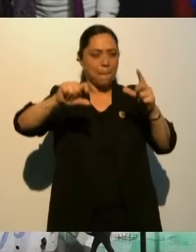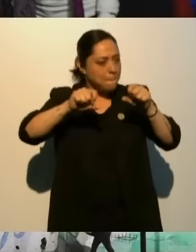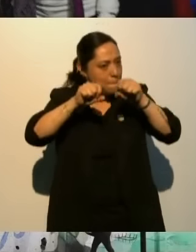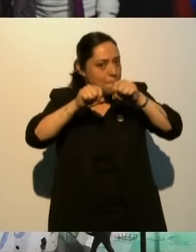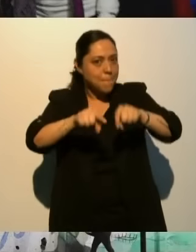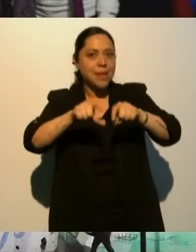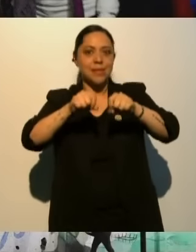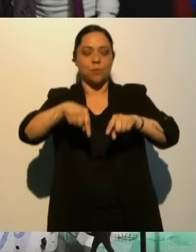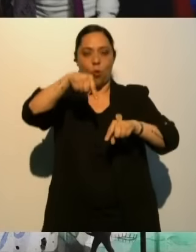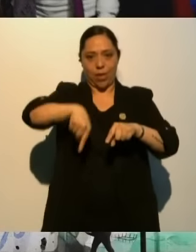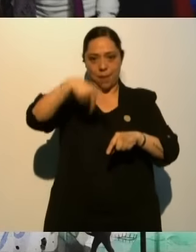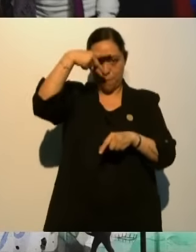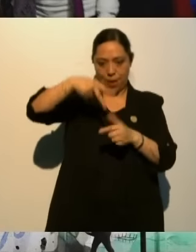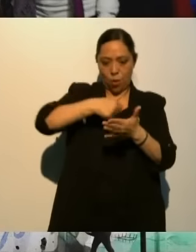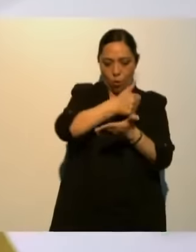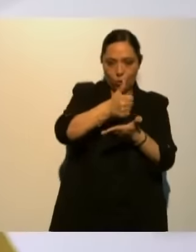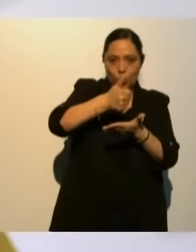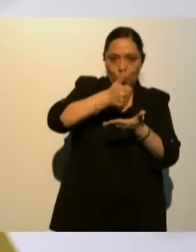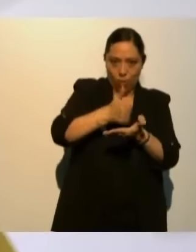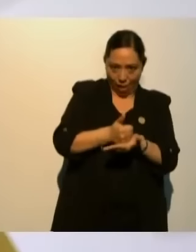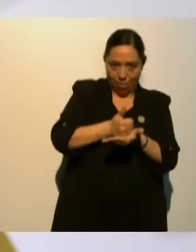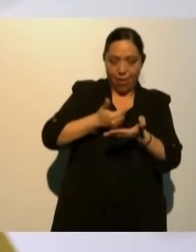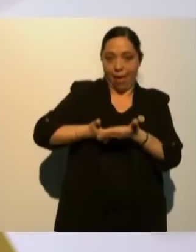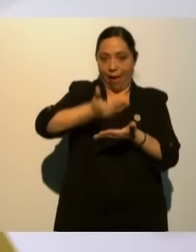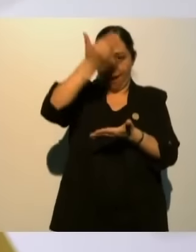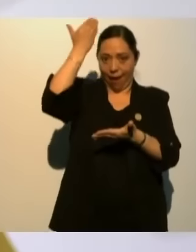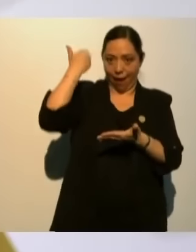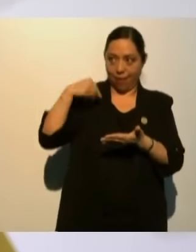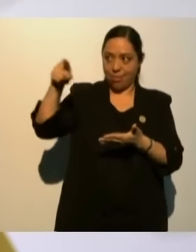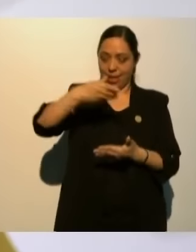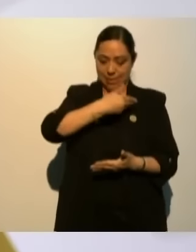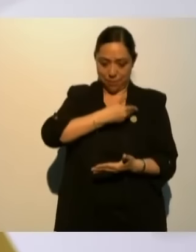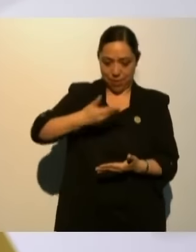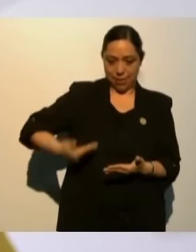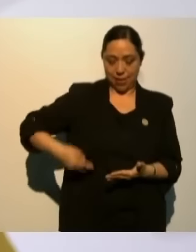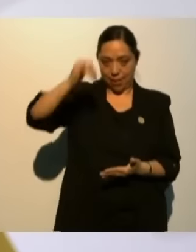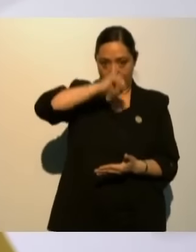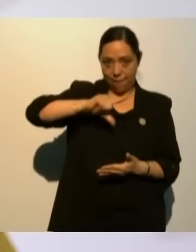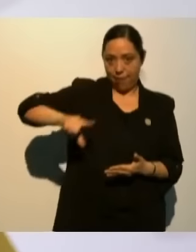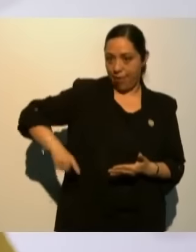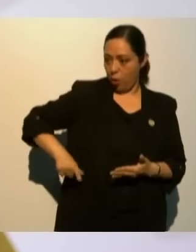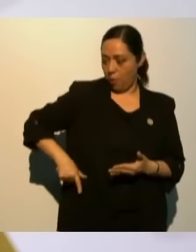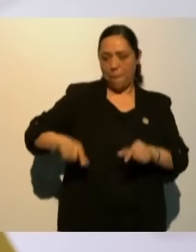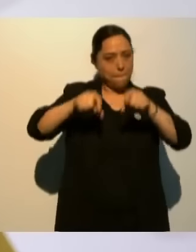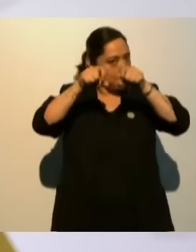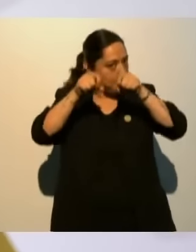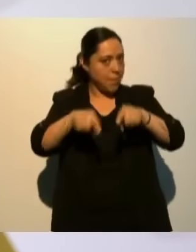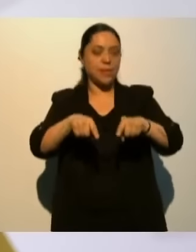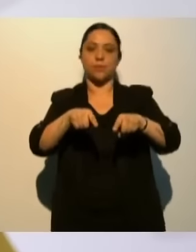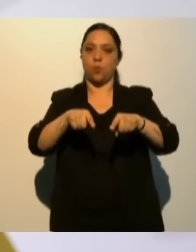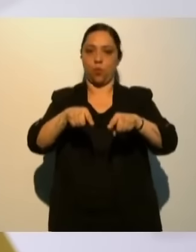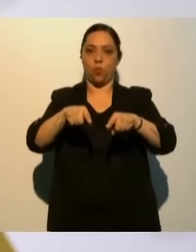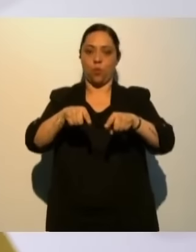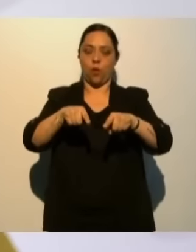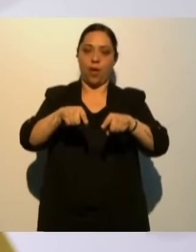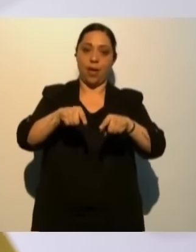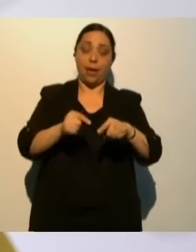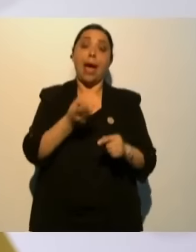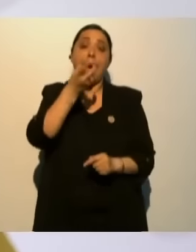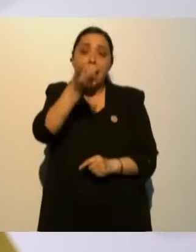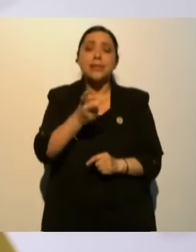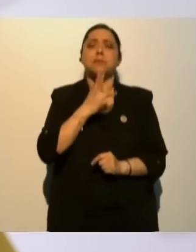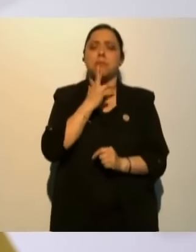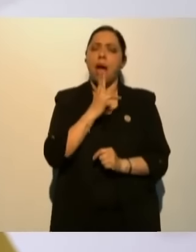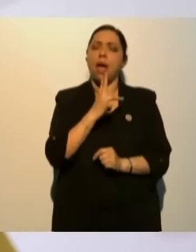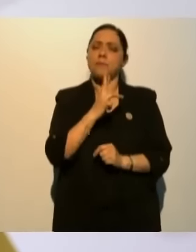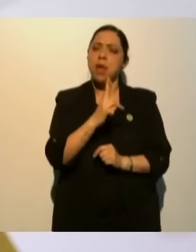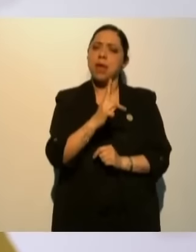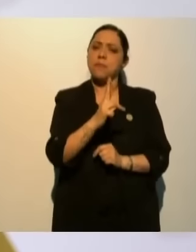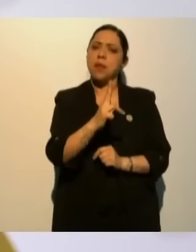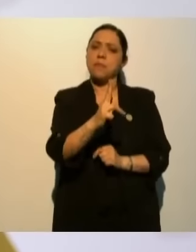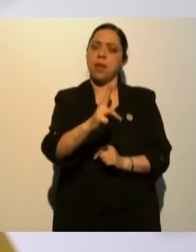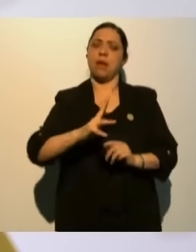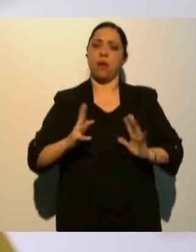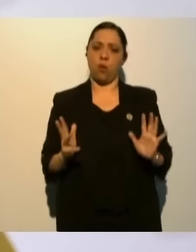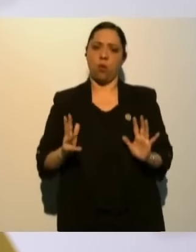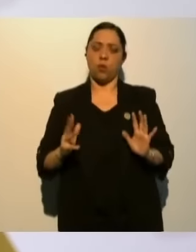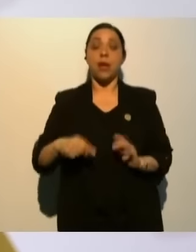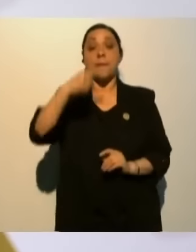México cuando la presidenta era jefa de gobierno con ello se mejora para que las mujeres y niñas